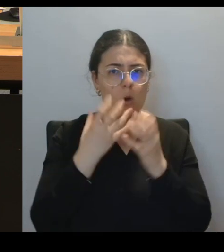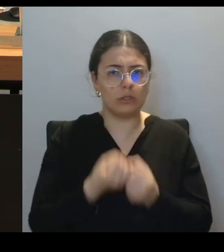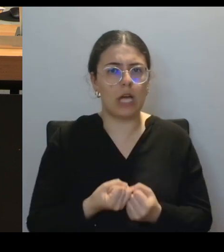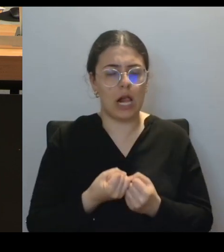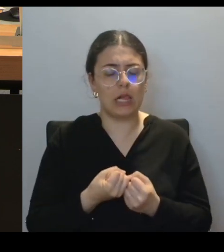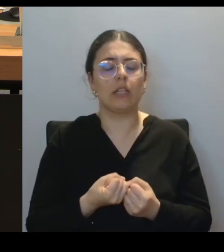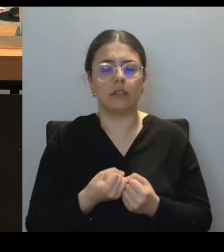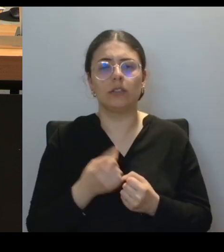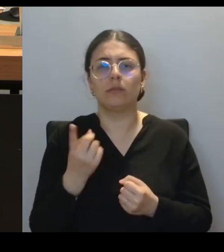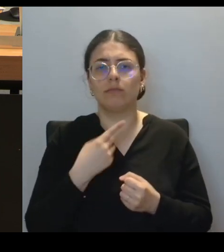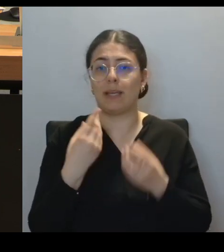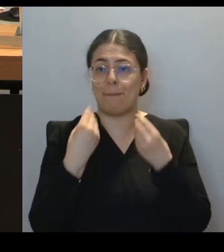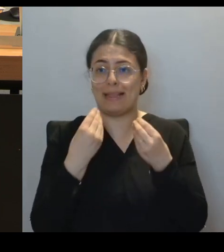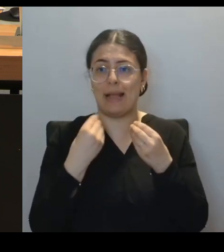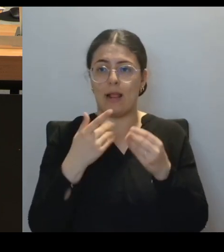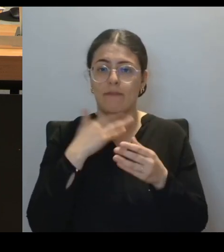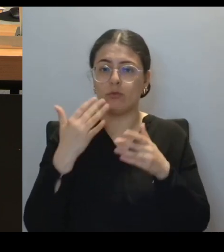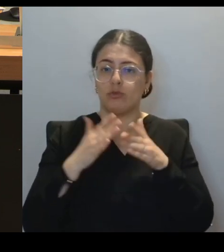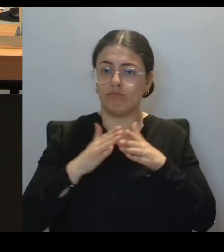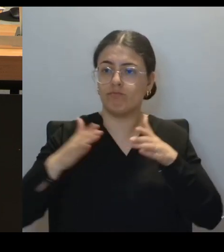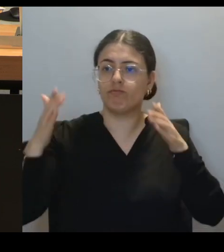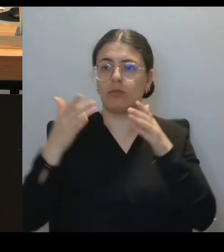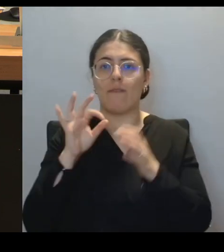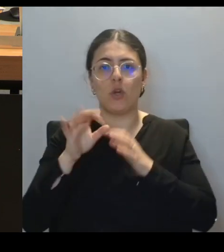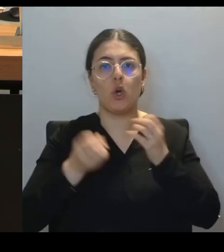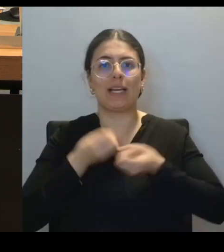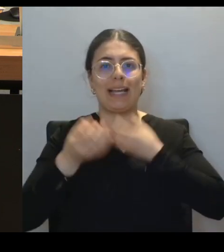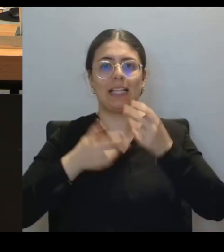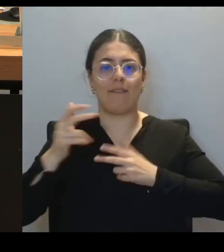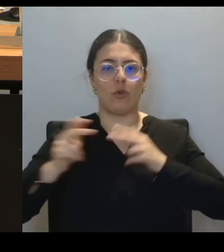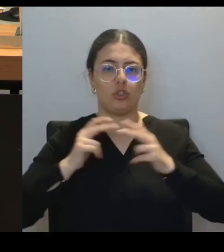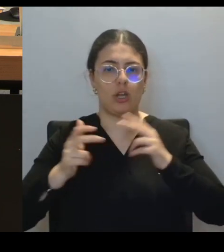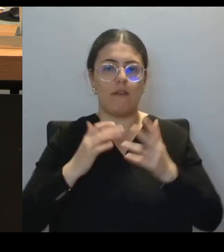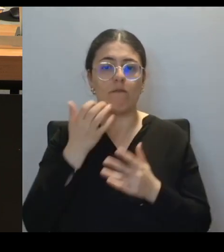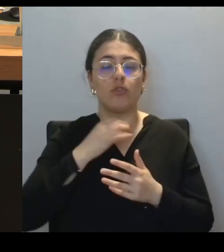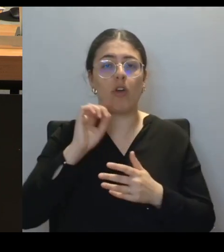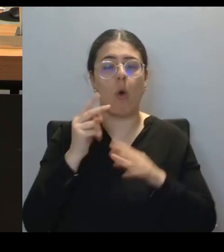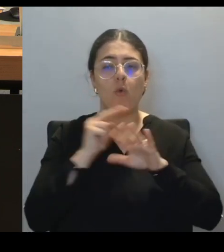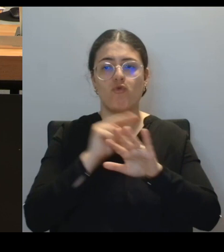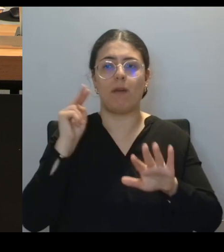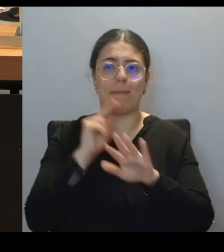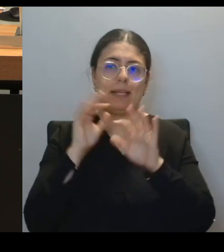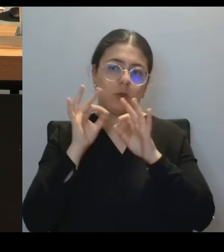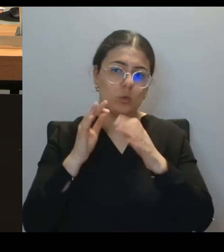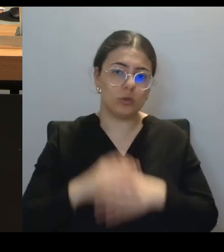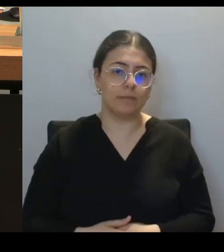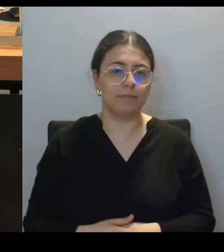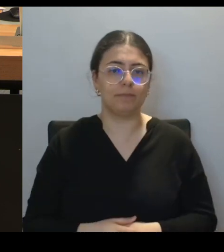sondern wir möchten auch einen guten Überblick darüber bekommen. Insofern laden wir alle ein, daran mitzutun, auch mitzudiskutieren.